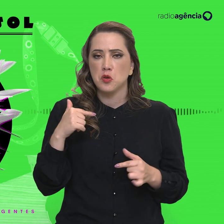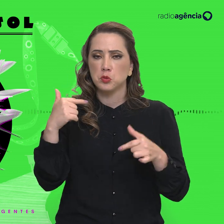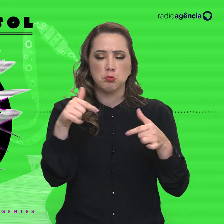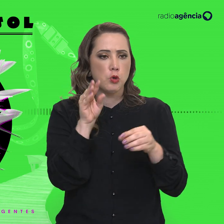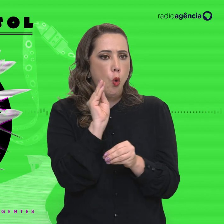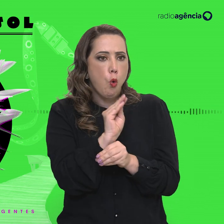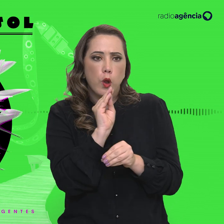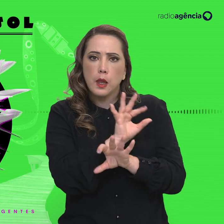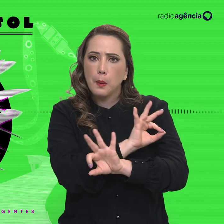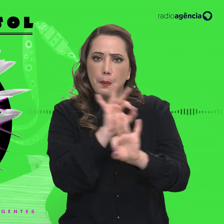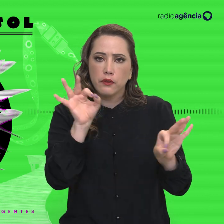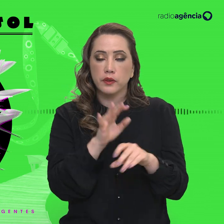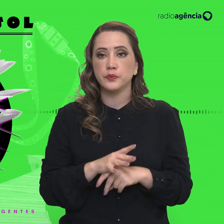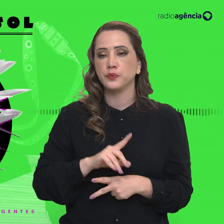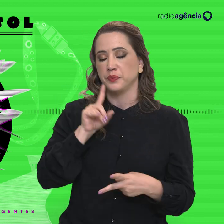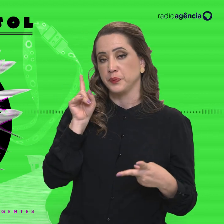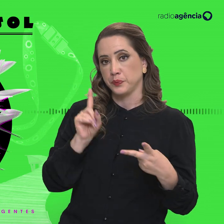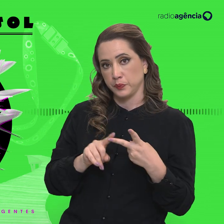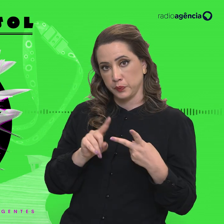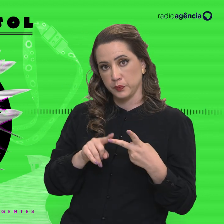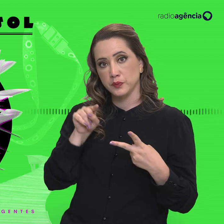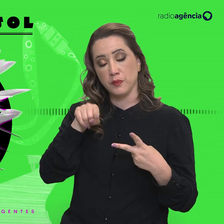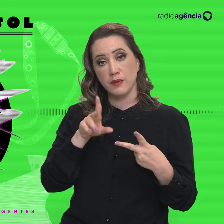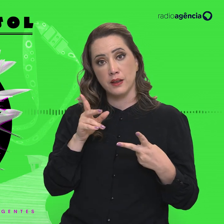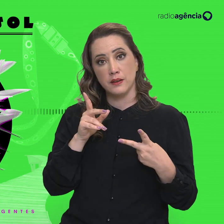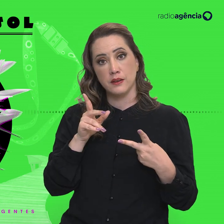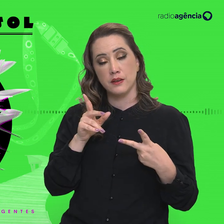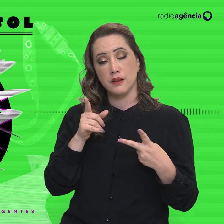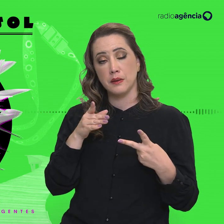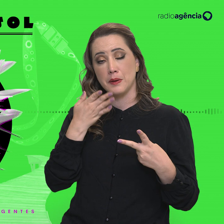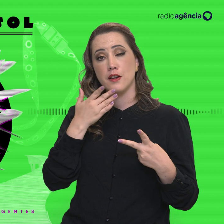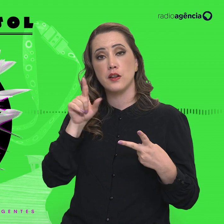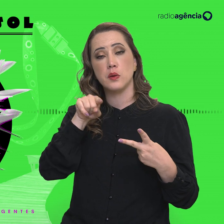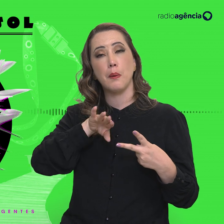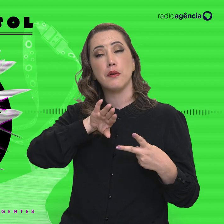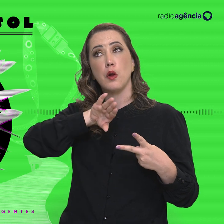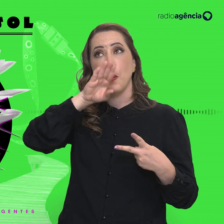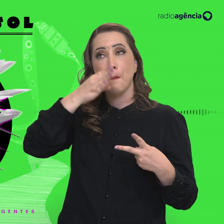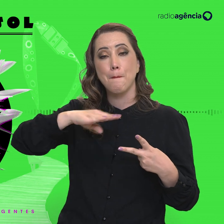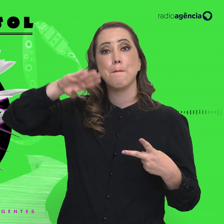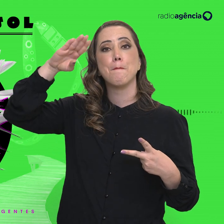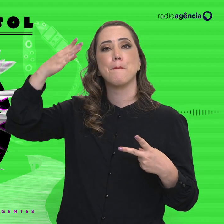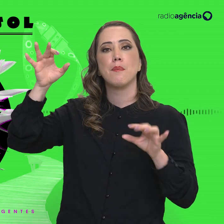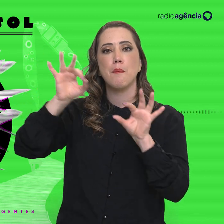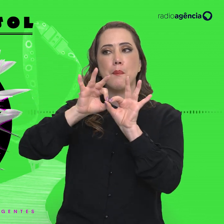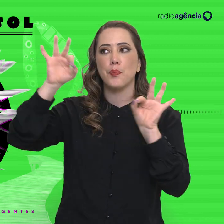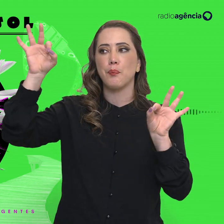E a outra experiência que eu fiz, nesse mês de fevereiro, usar o colar de girassol